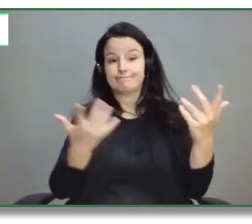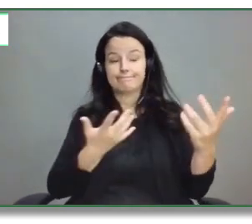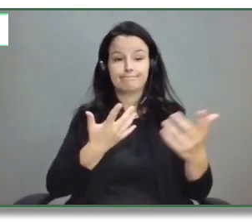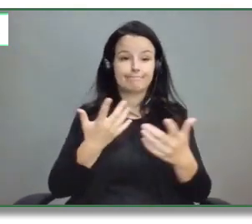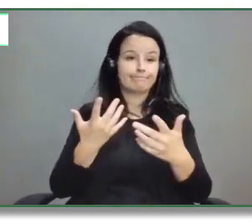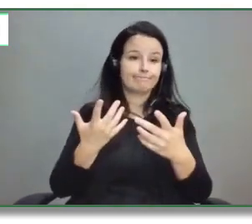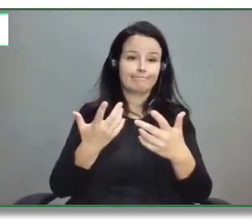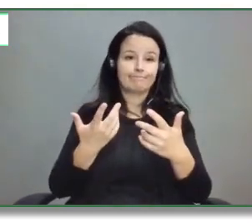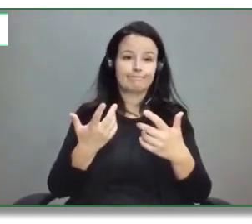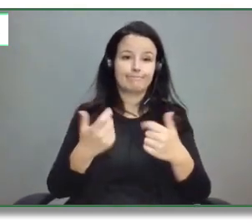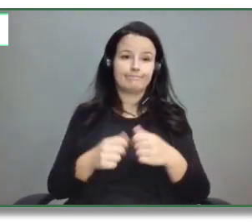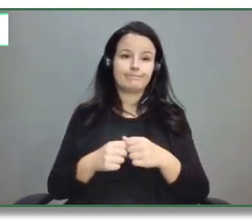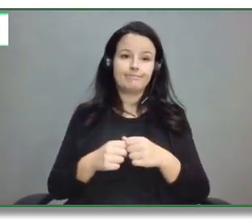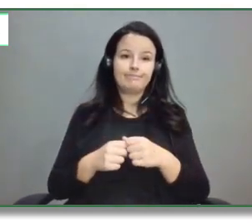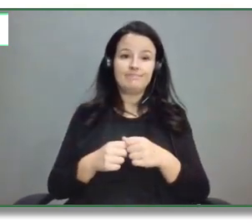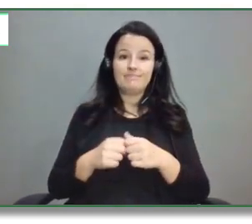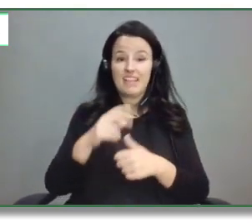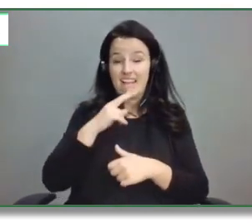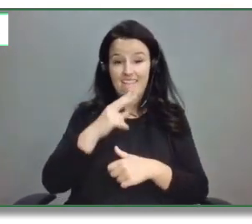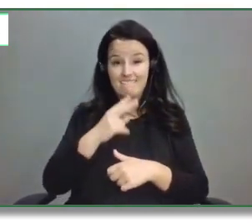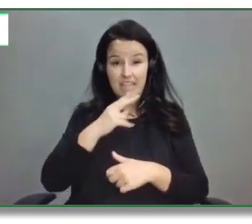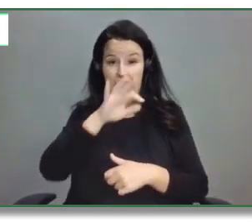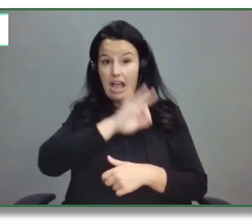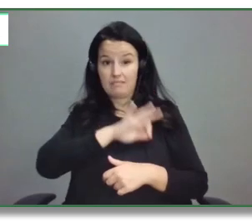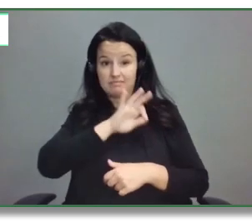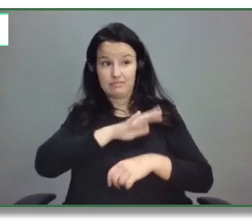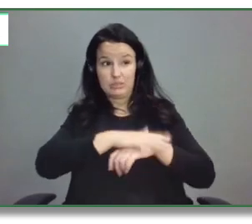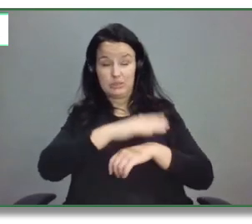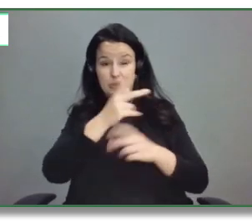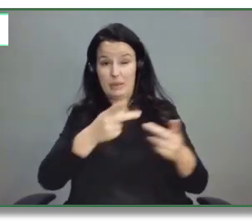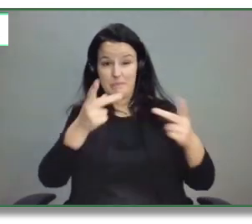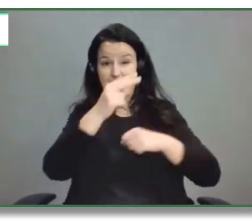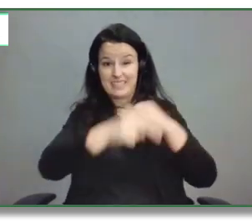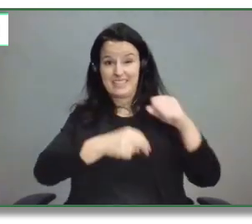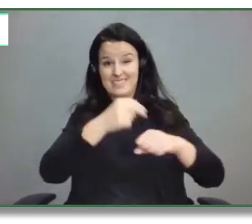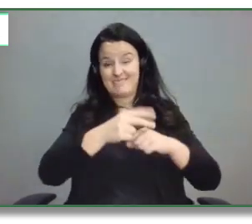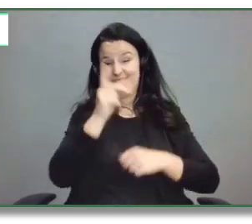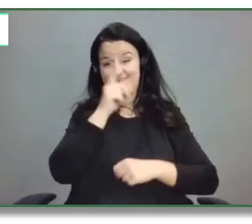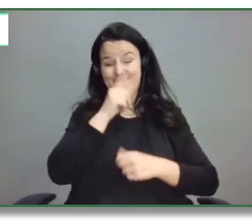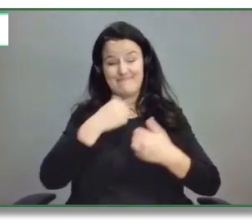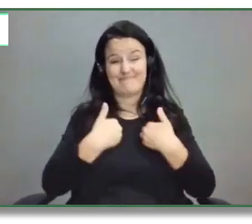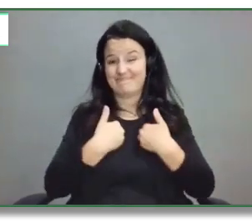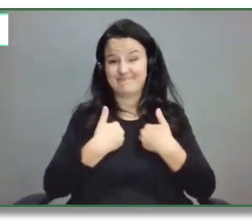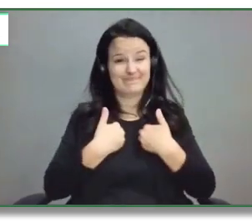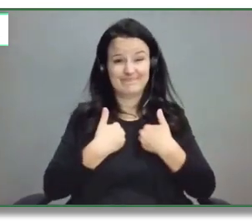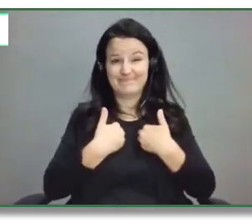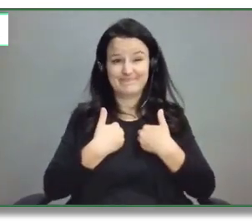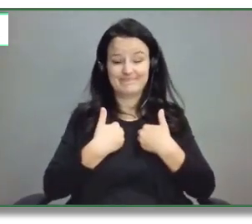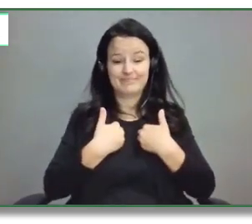et je n'ai pas pu bénéficier des parcs nationaux